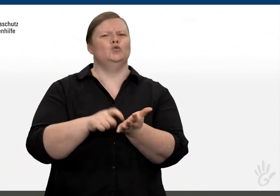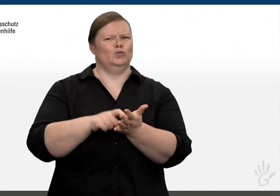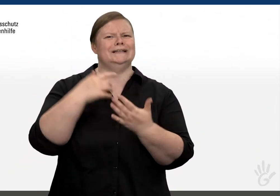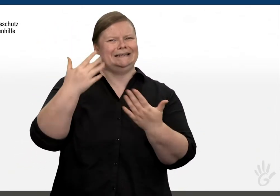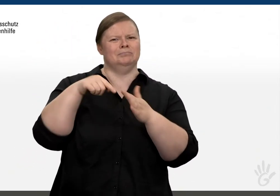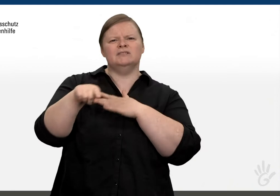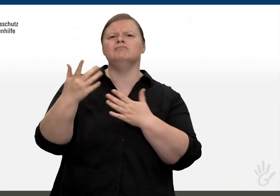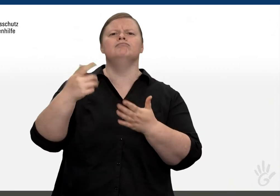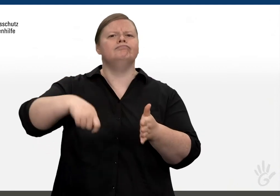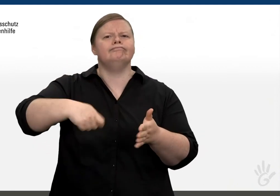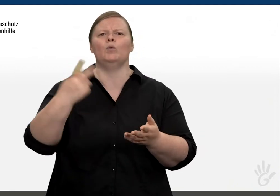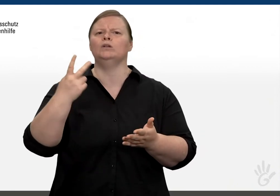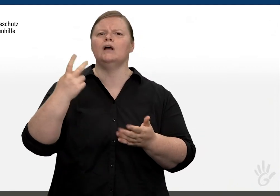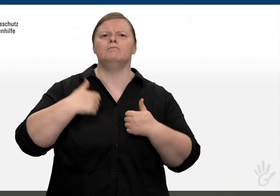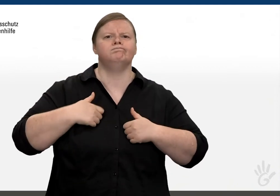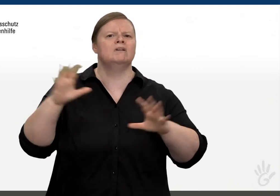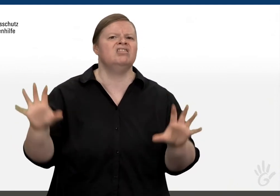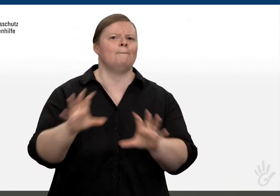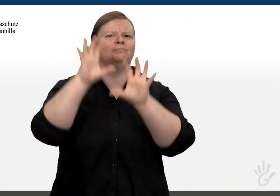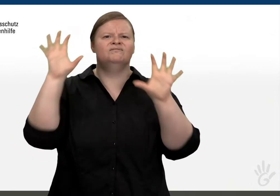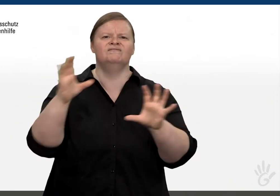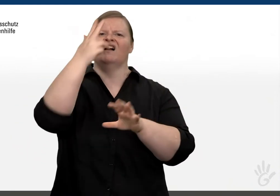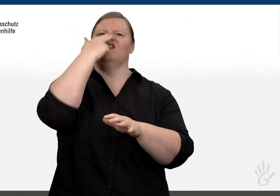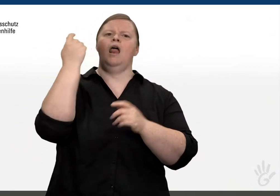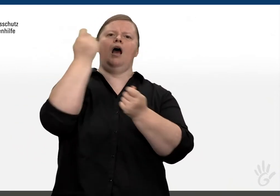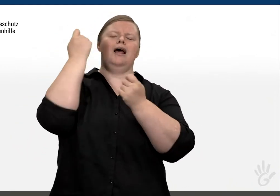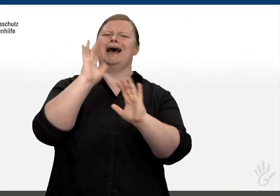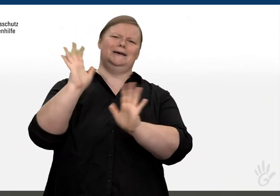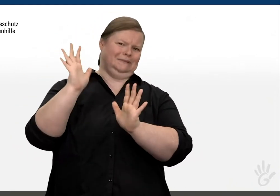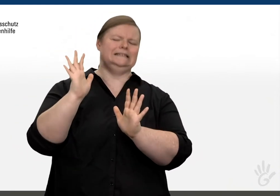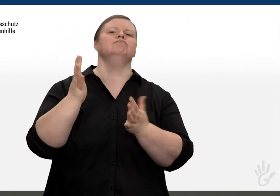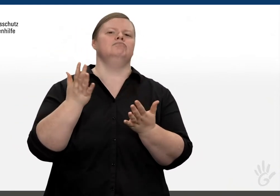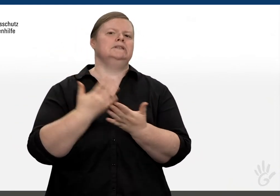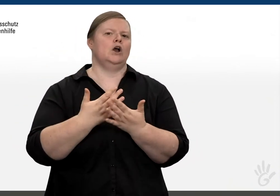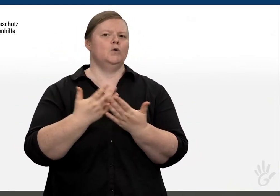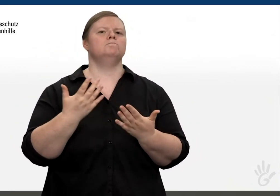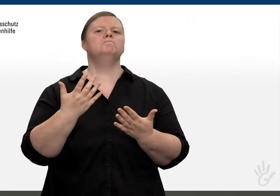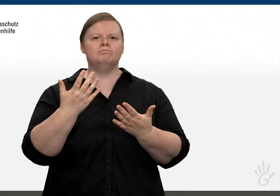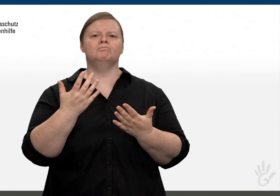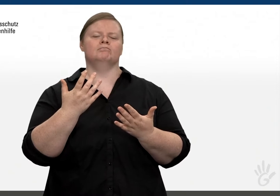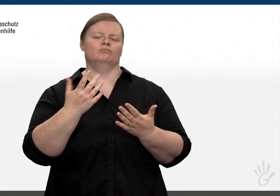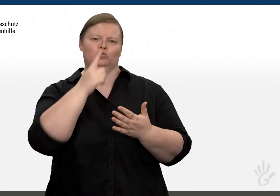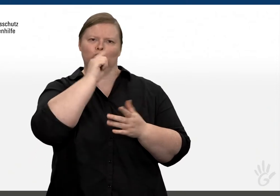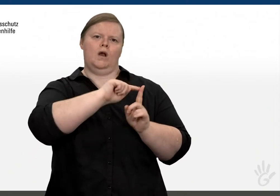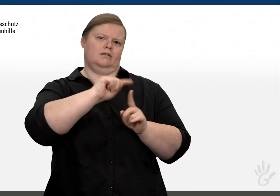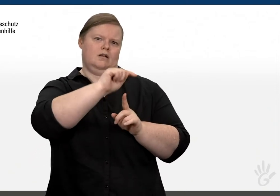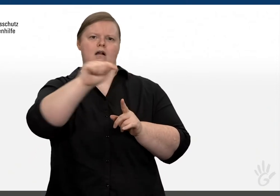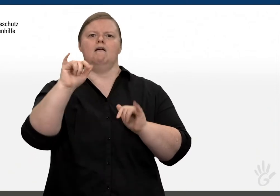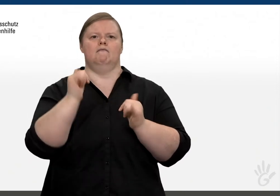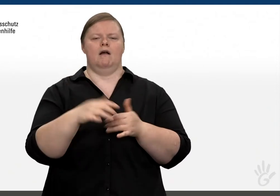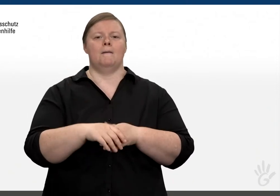denn dort kann der entstehende Dampf zu Fehlalarm fühlen.